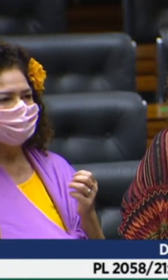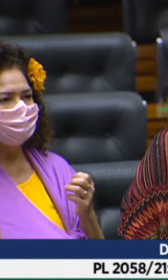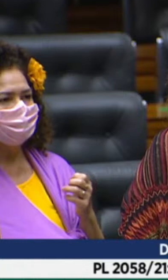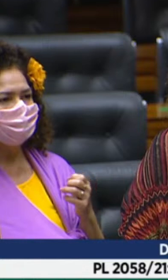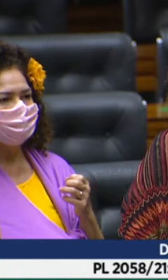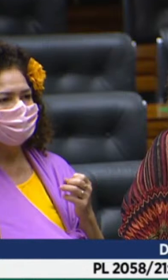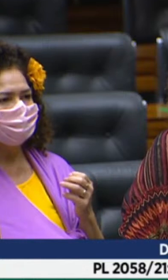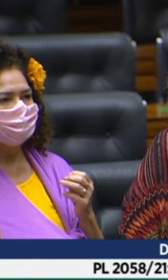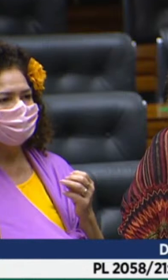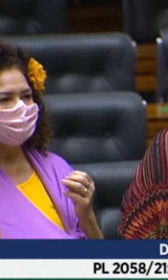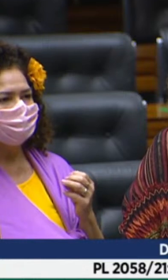COLOCA SIM EM RISCO A GESTANTE, COLOCA SIM EM RISCO